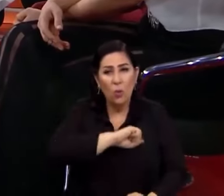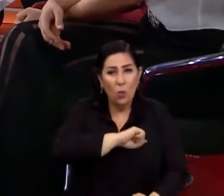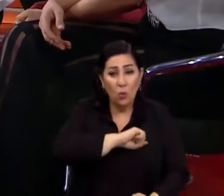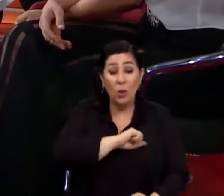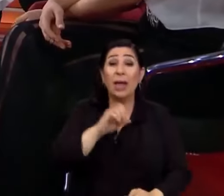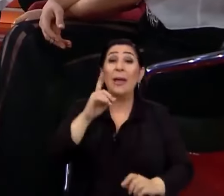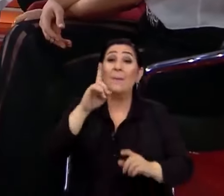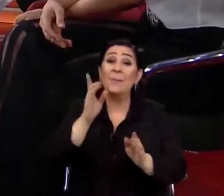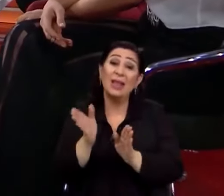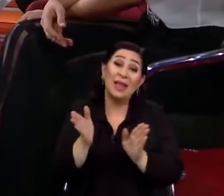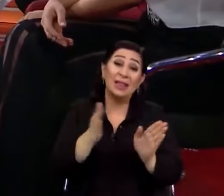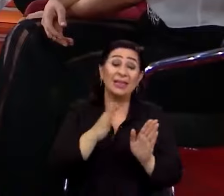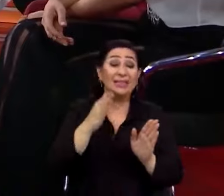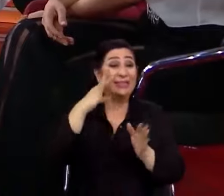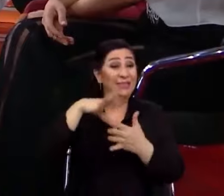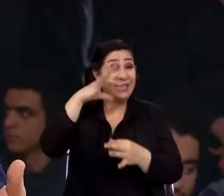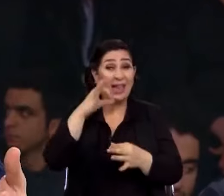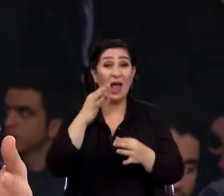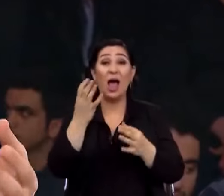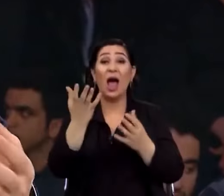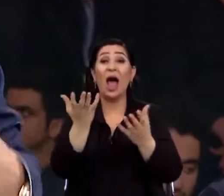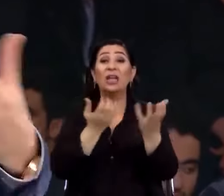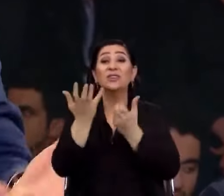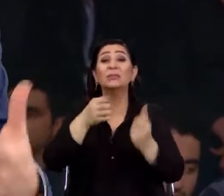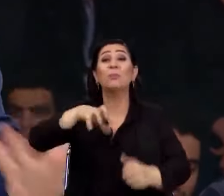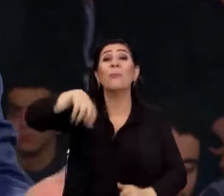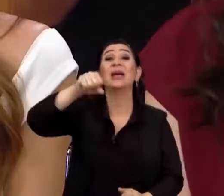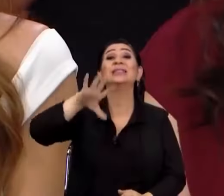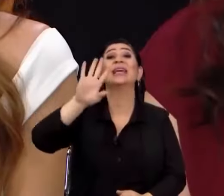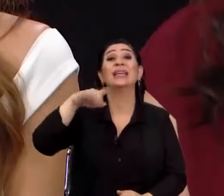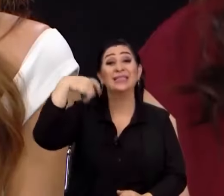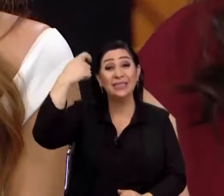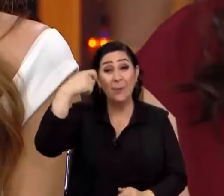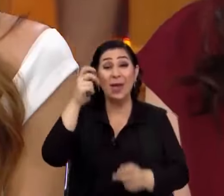yönlendirilmesi gerekiyor avm'lere değil sinemalara tiyatrolara bütün sinemalar